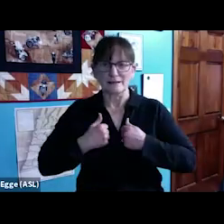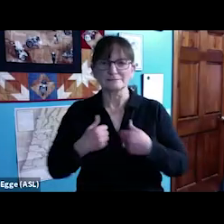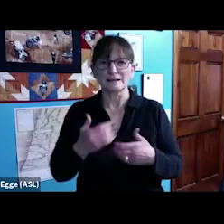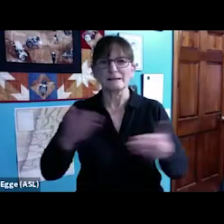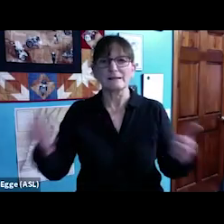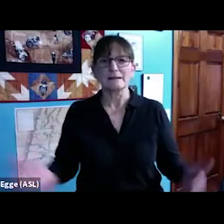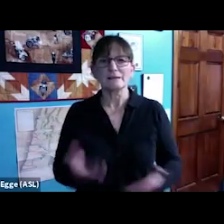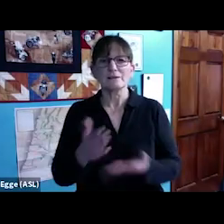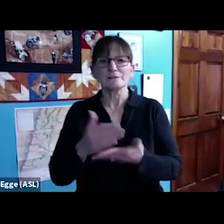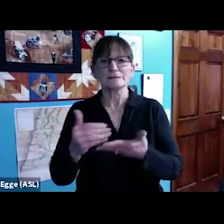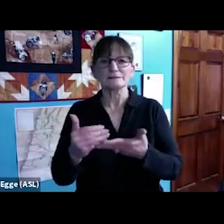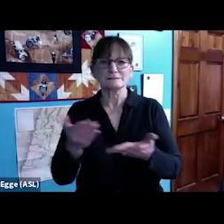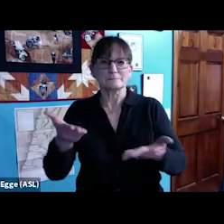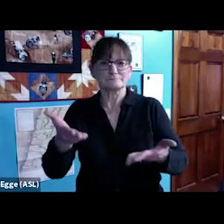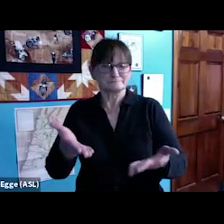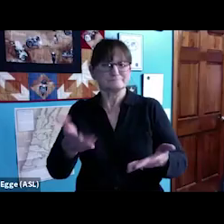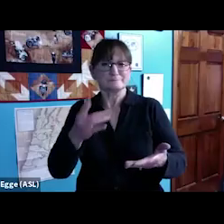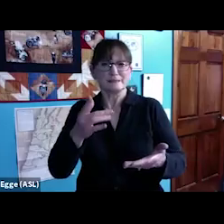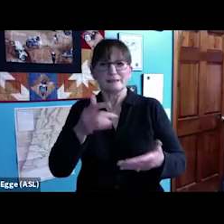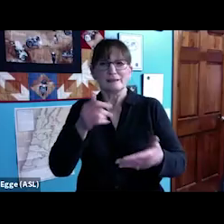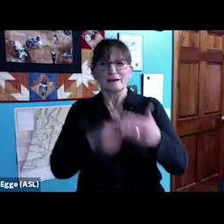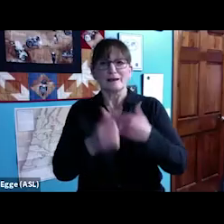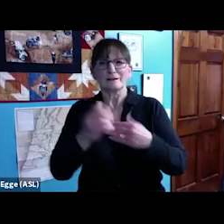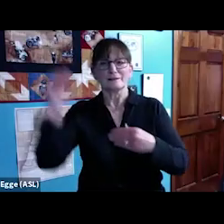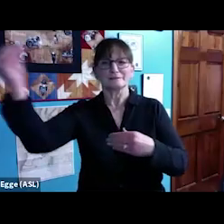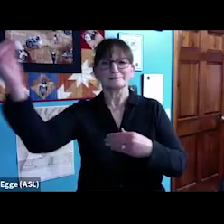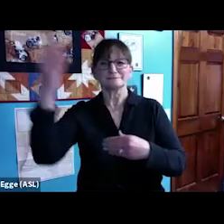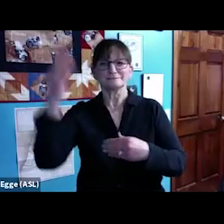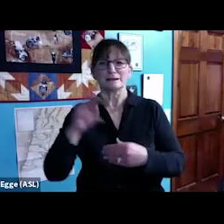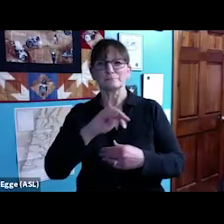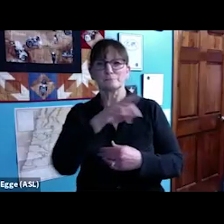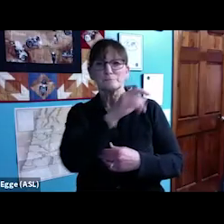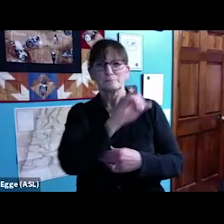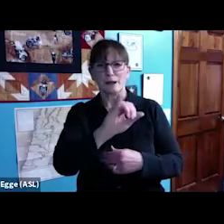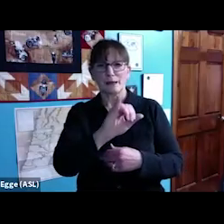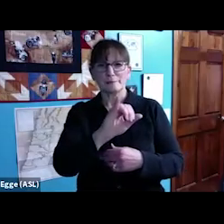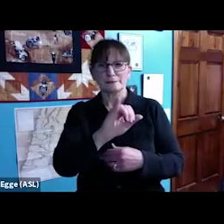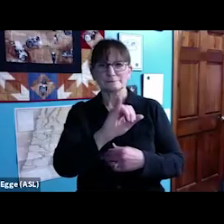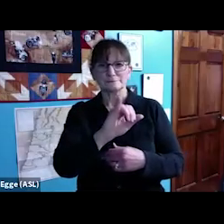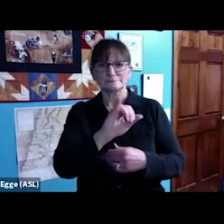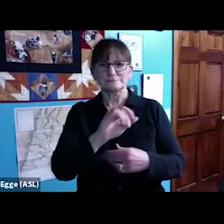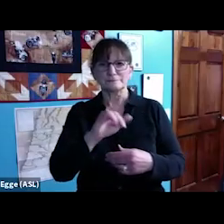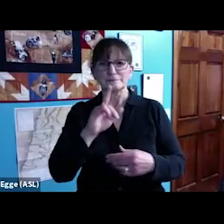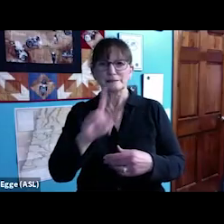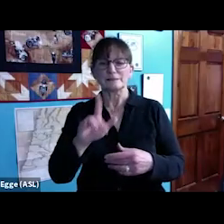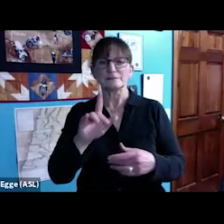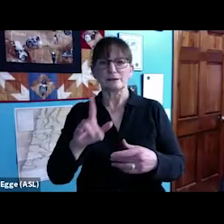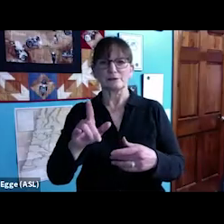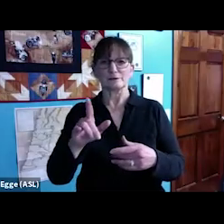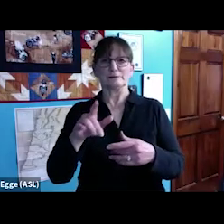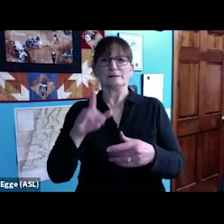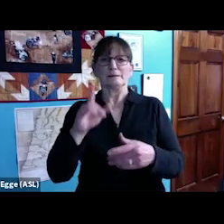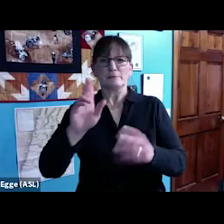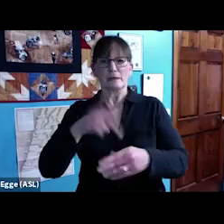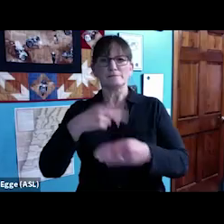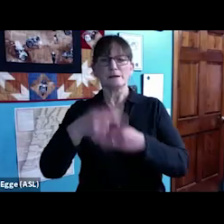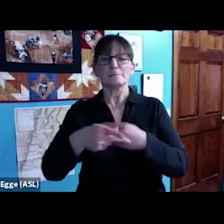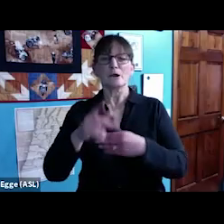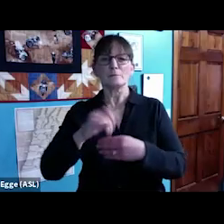Y un consejo que me gustaría señalar es que la mayoría de estas preguntas se pueden editar cuando regreses a la solicitud en línea.